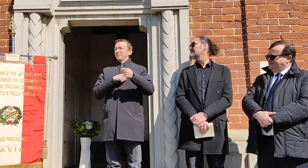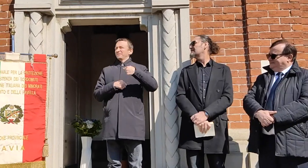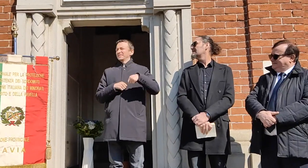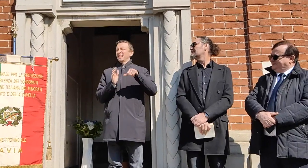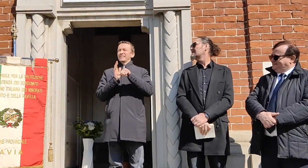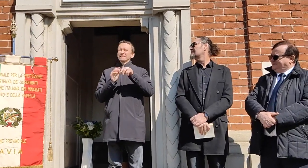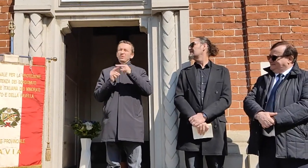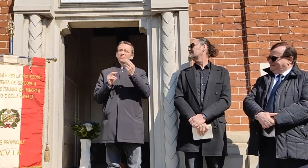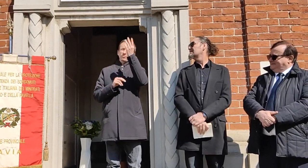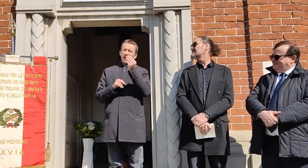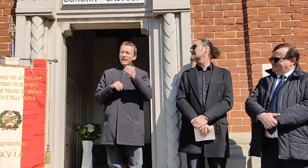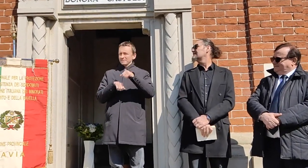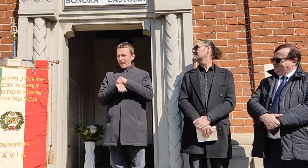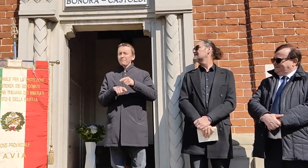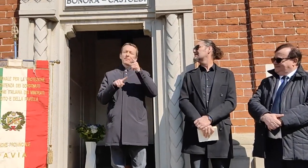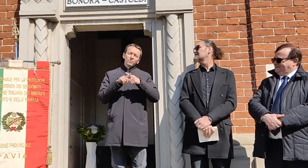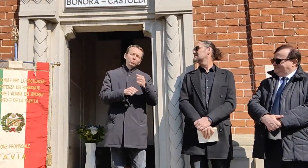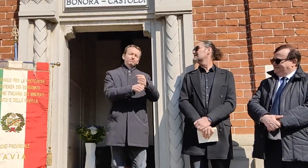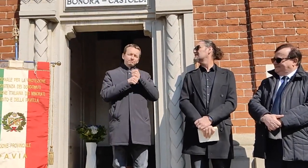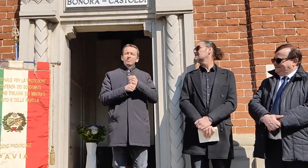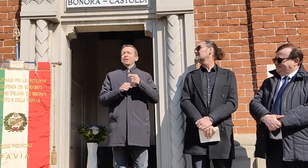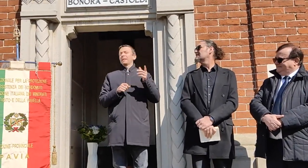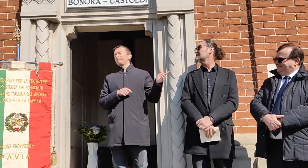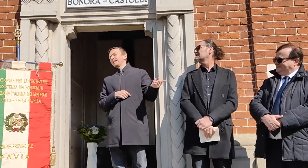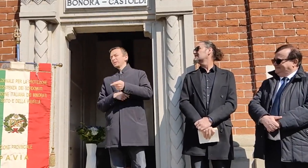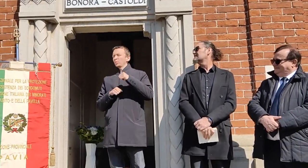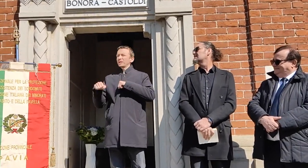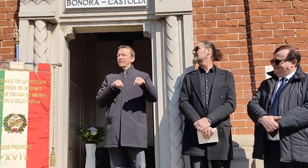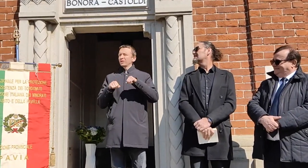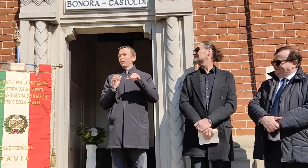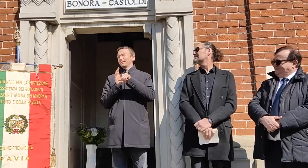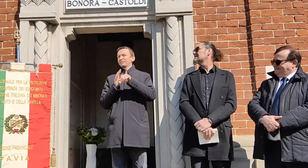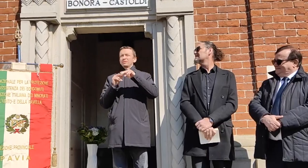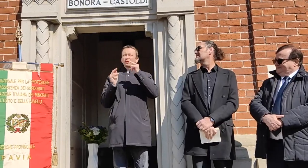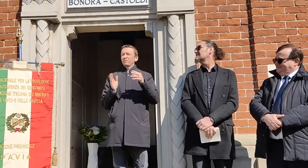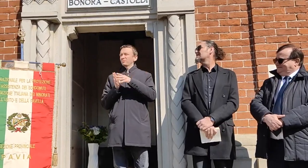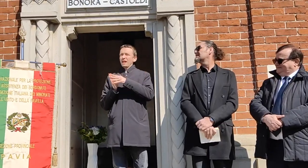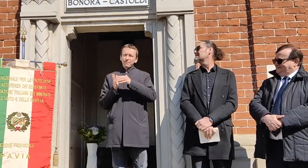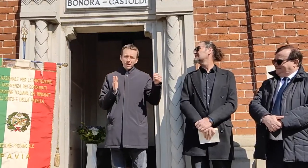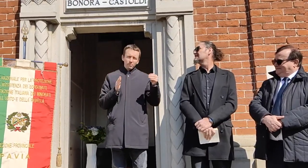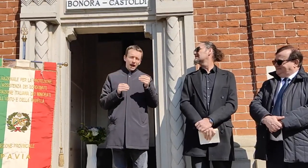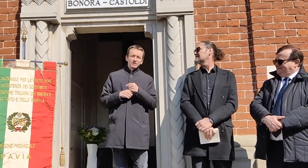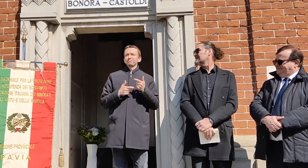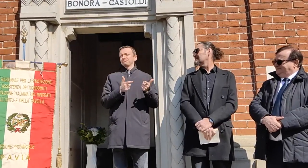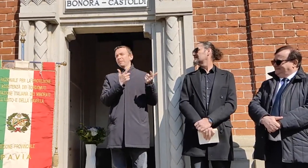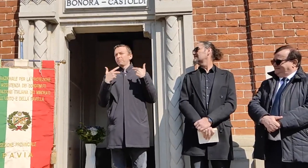DELL’ASTA: Sono il Presidente della Sezione Provinciale ENS di Parma, desidero portare i saluti di tutti i Dirigenti dell’Emilia Romagna